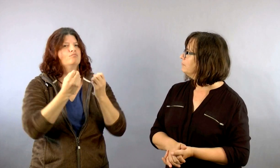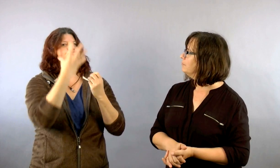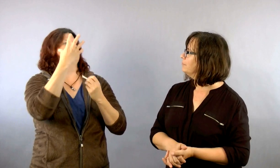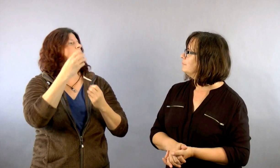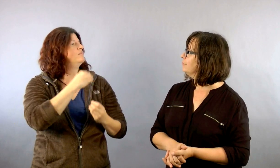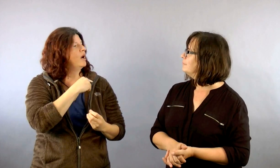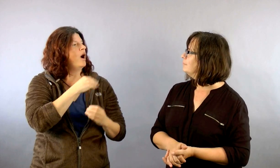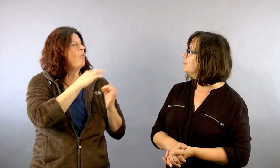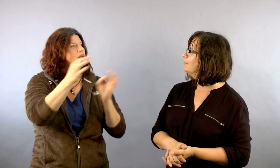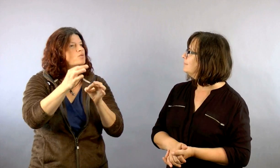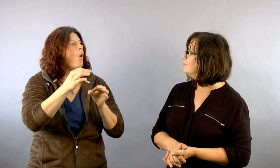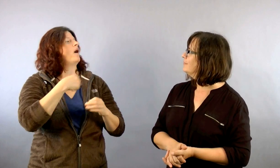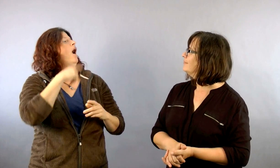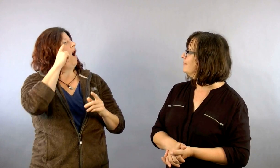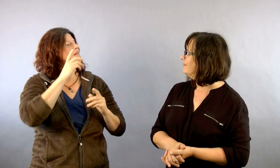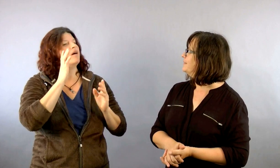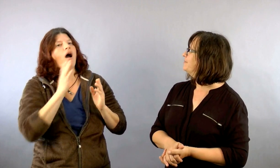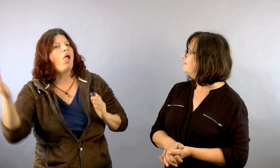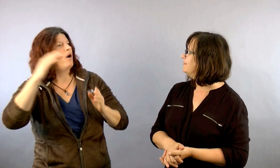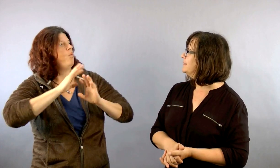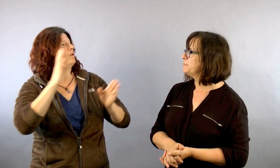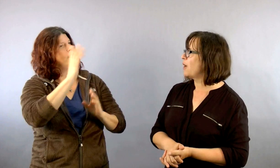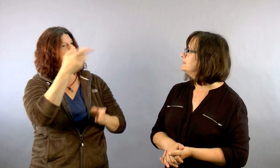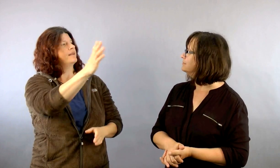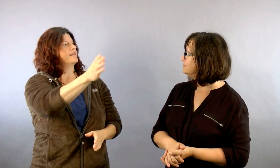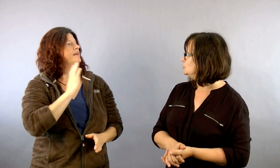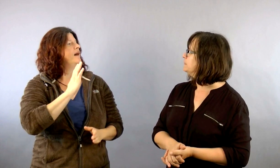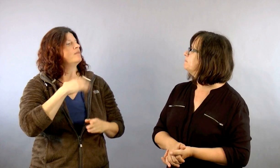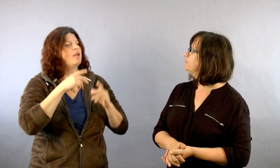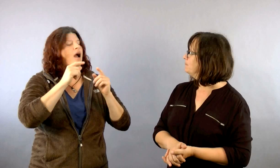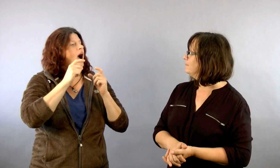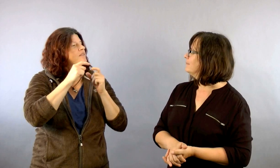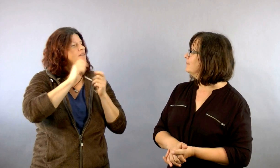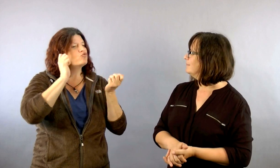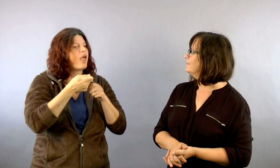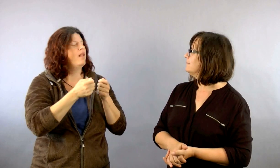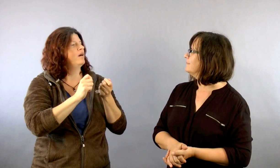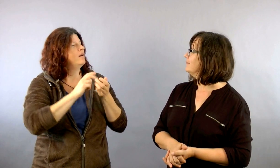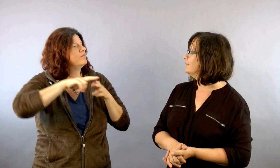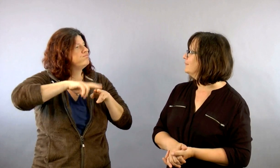das uns die Information über den Umzug gibt. Den Umweg über die hörende Gemeinde brauchen wir dann nicht mehr.